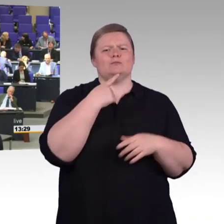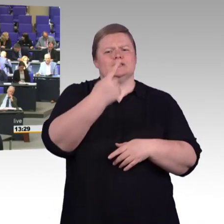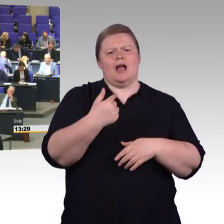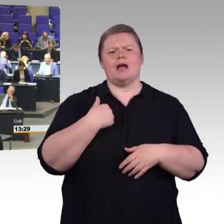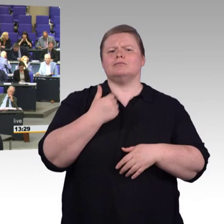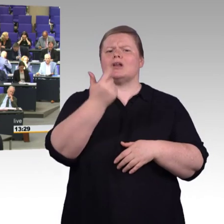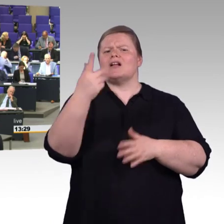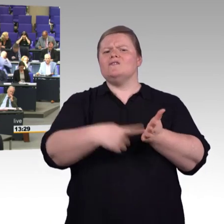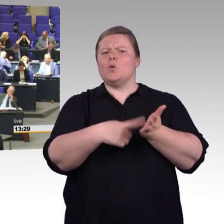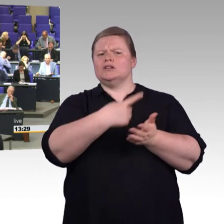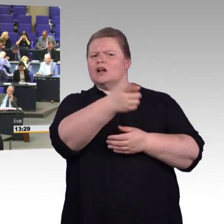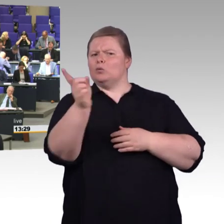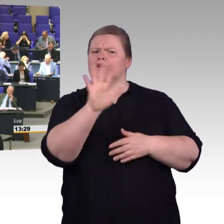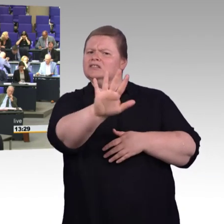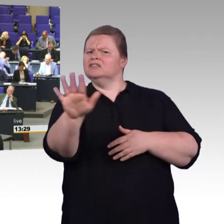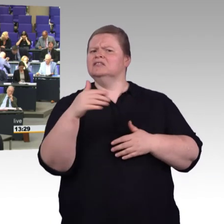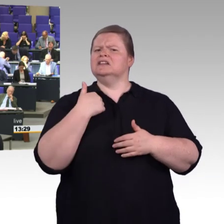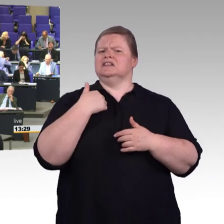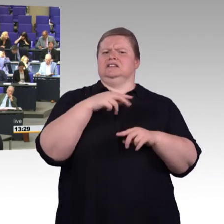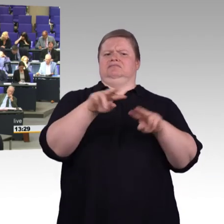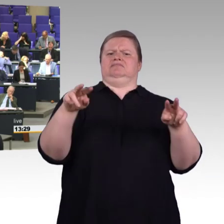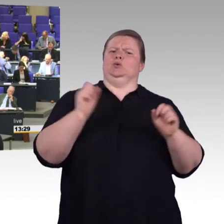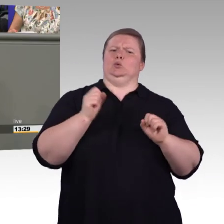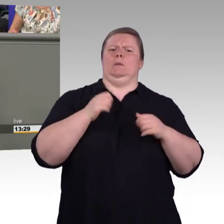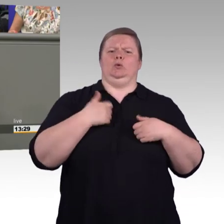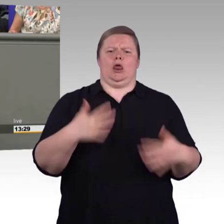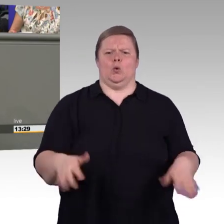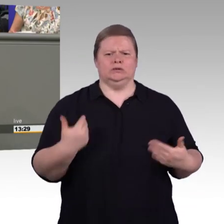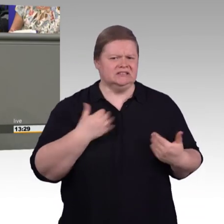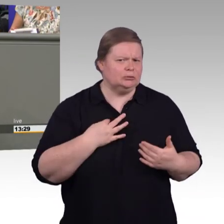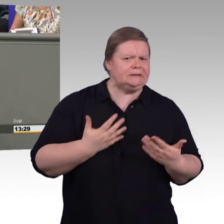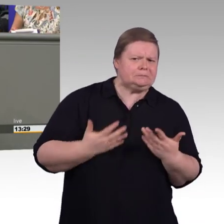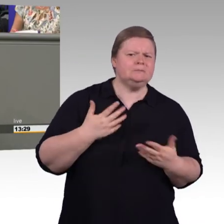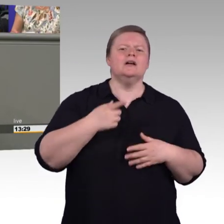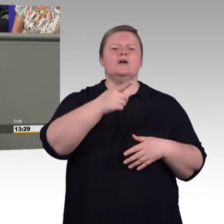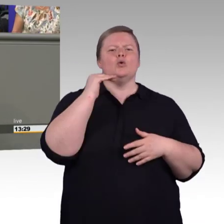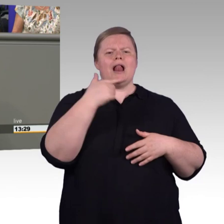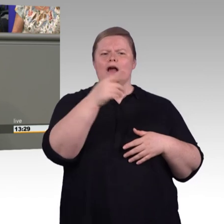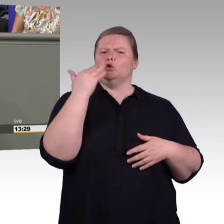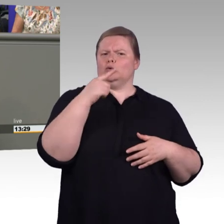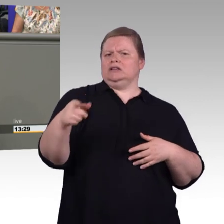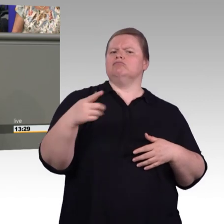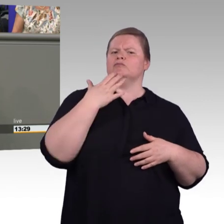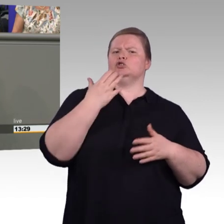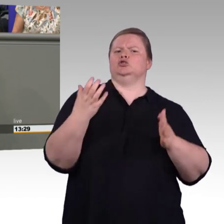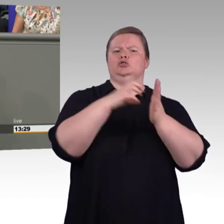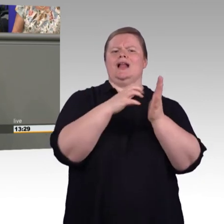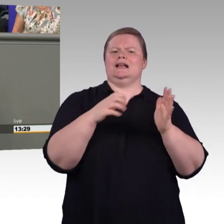Das ist eine Entscheidung der Eltern (Beifall) und es geht den Staat nichts an, ob das Kind in einer Ehe erzogen wird oder nicht. Das ist eine private Entscheidung der Eltern.